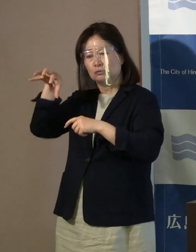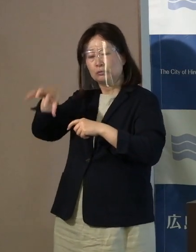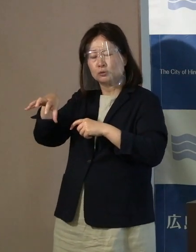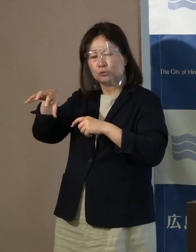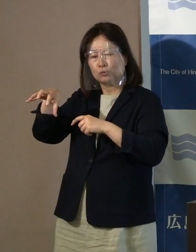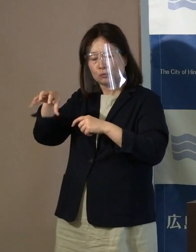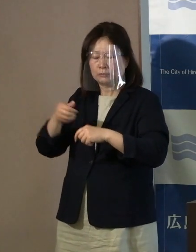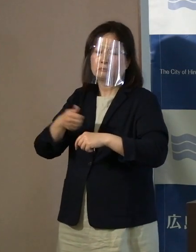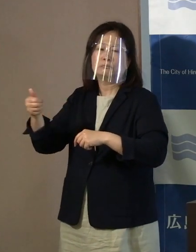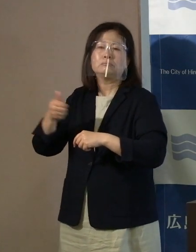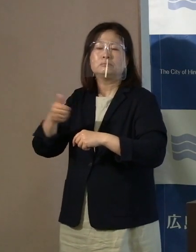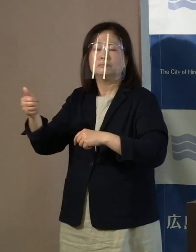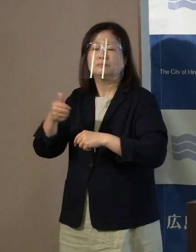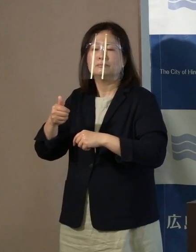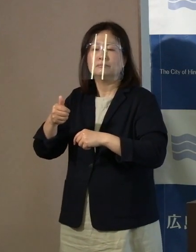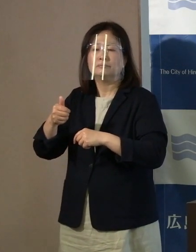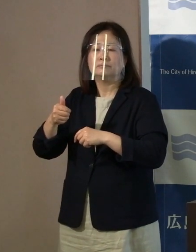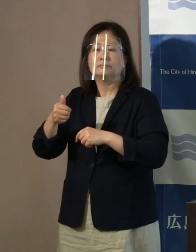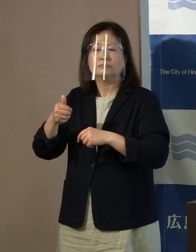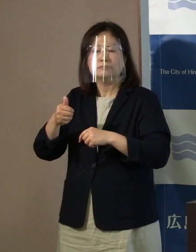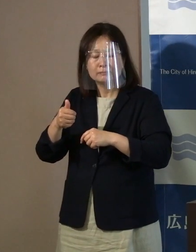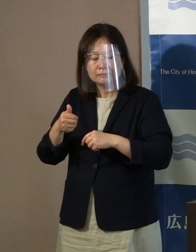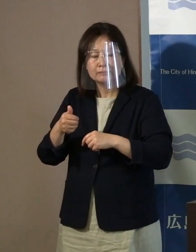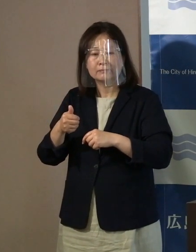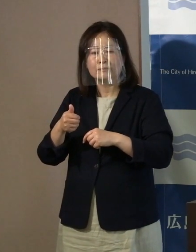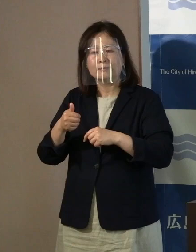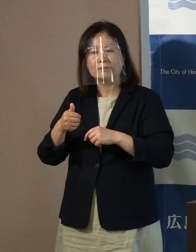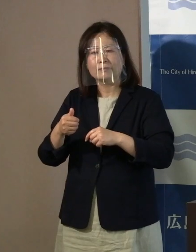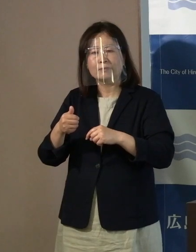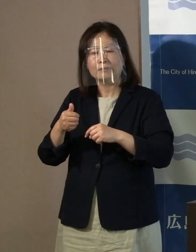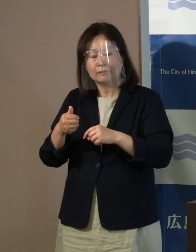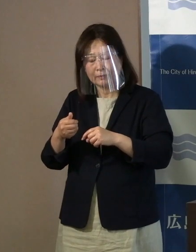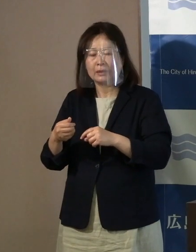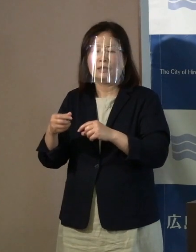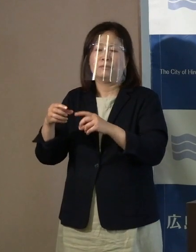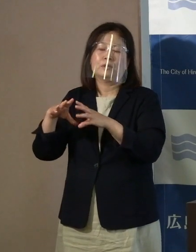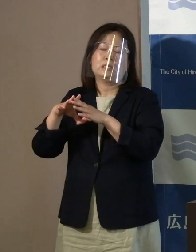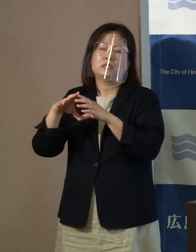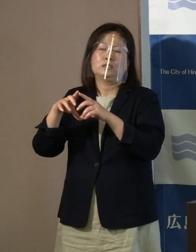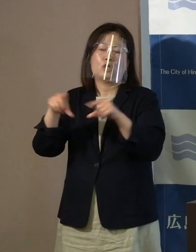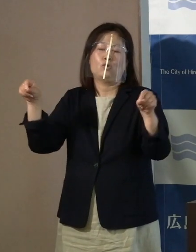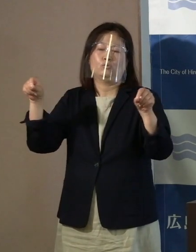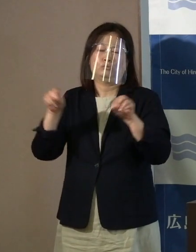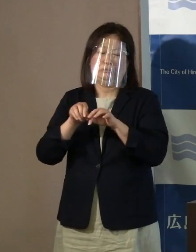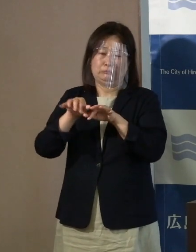それで､東京を中心に全国に広がる というふうに分析した方が